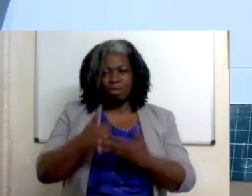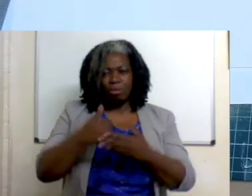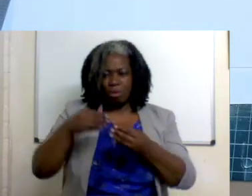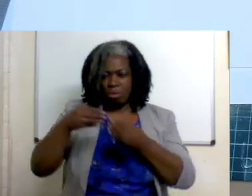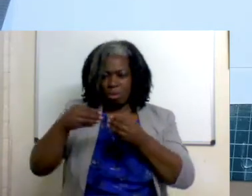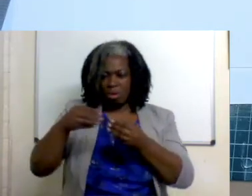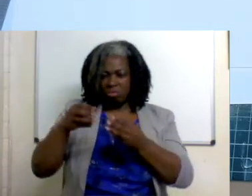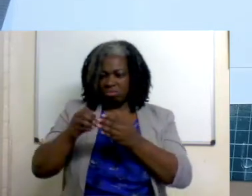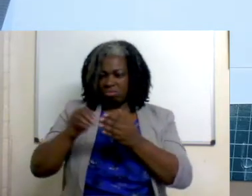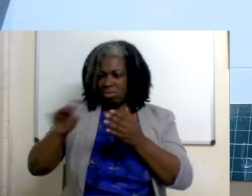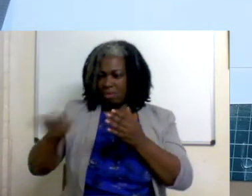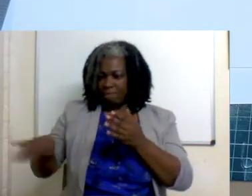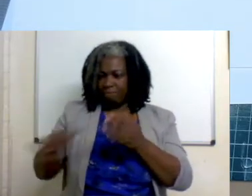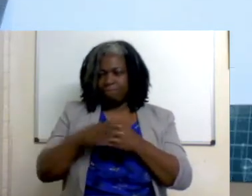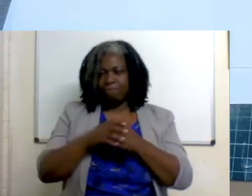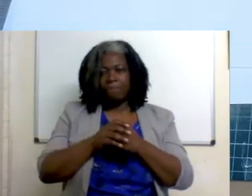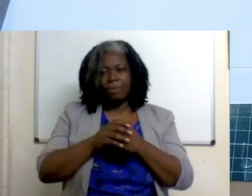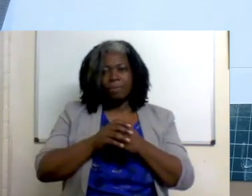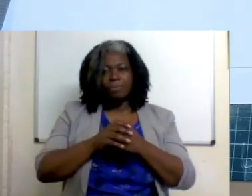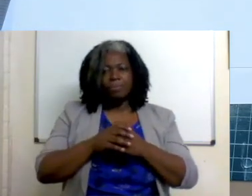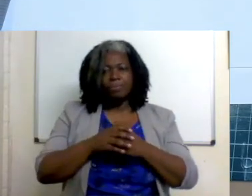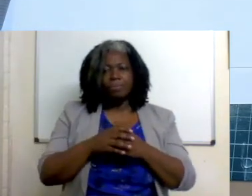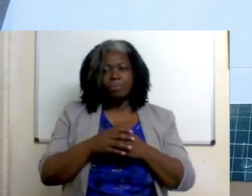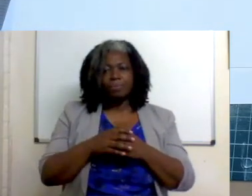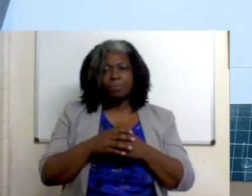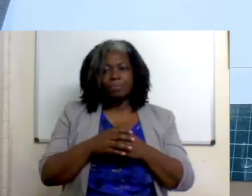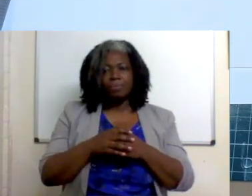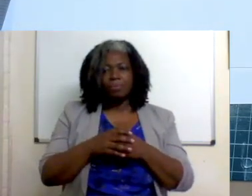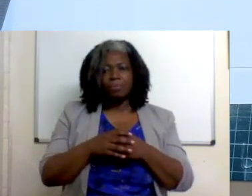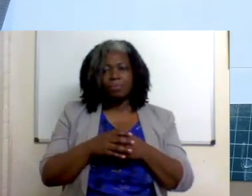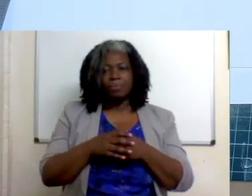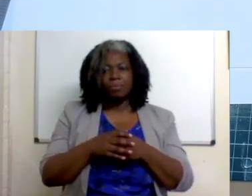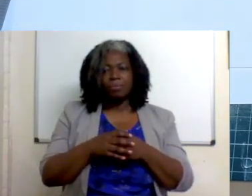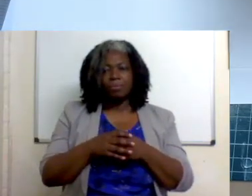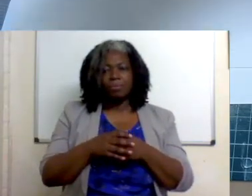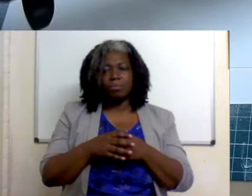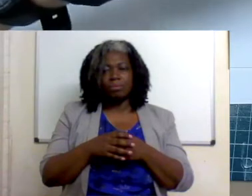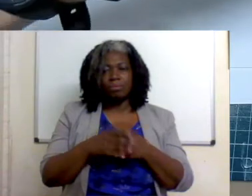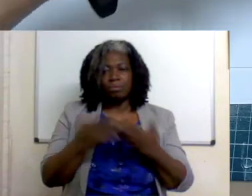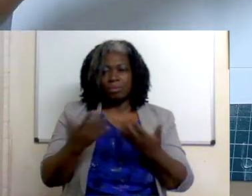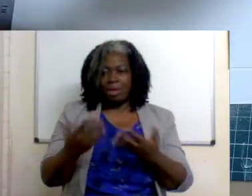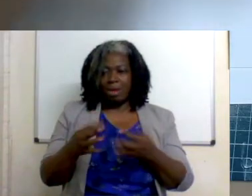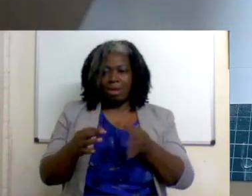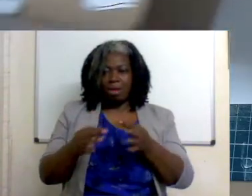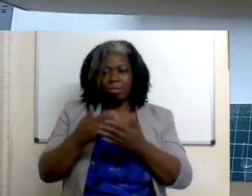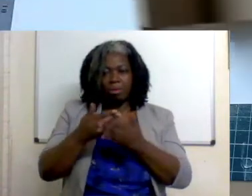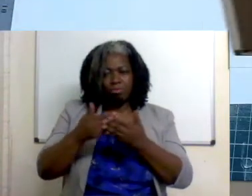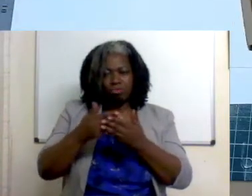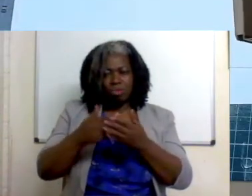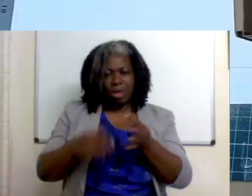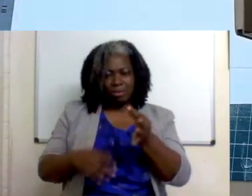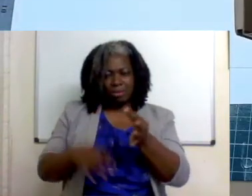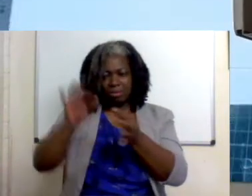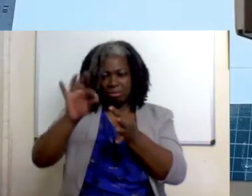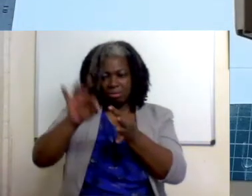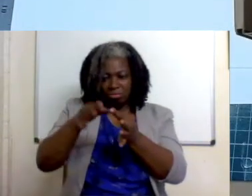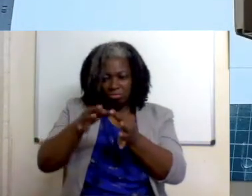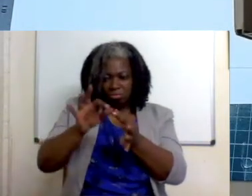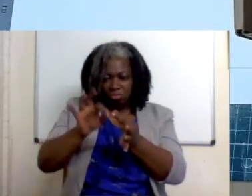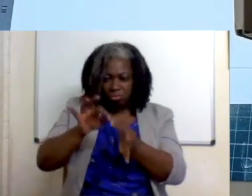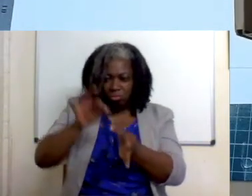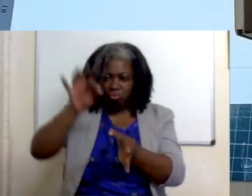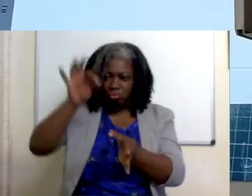pomocneho papiru. Vlastne, pridelam muj krajic chleba, aby to vypadalo, jako